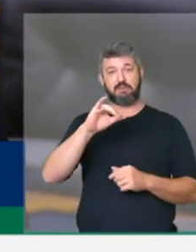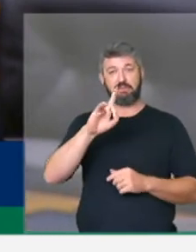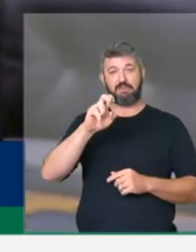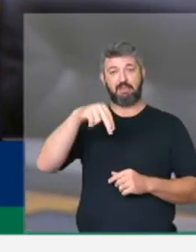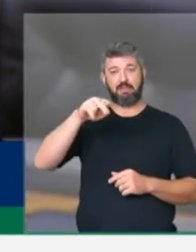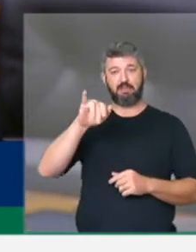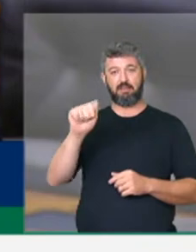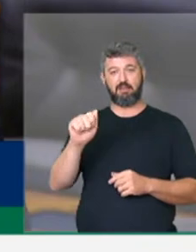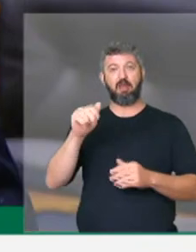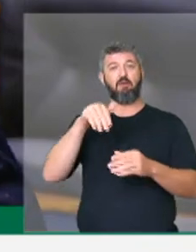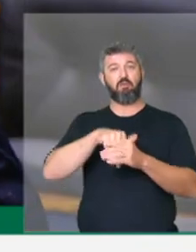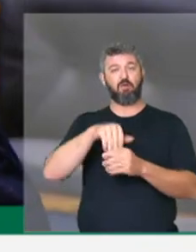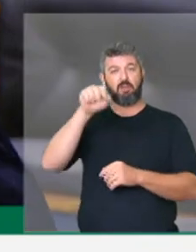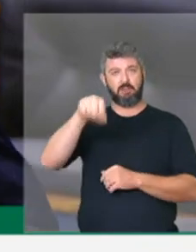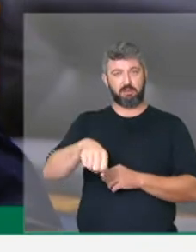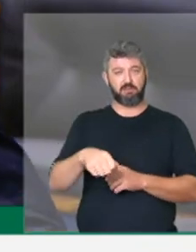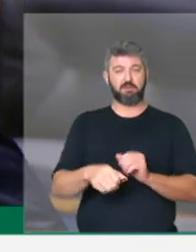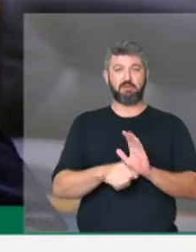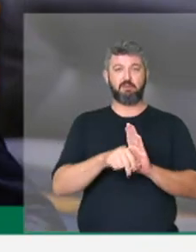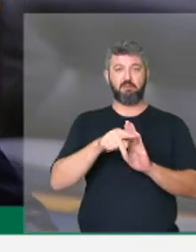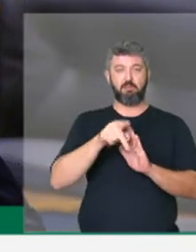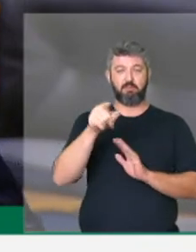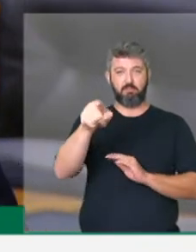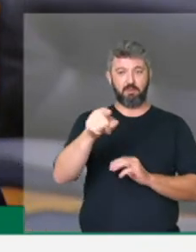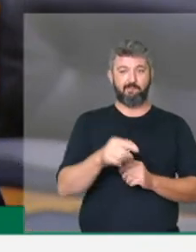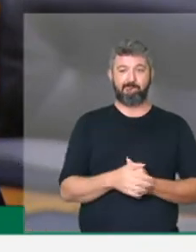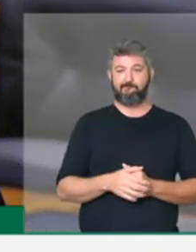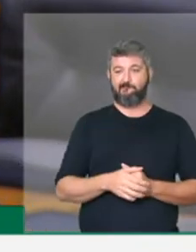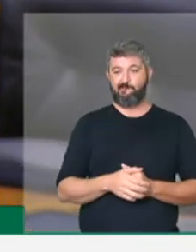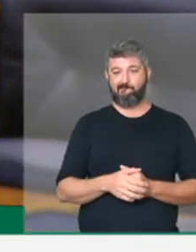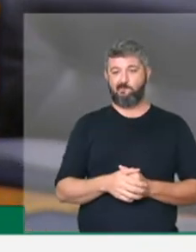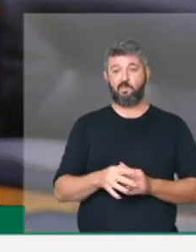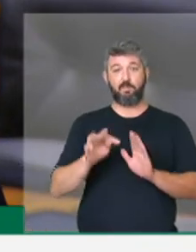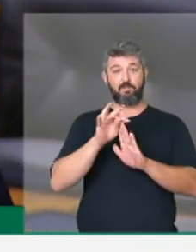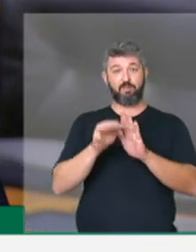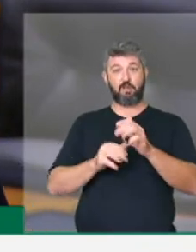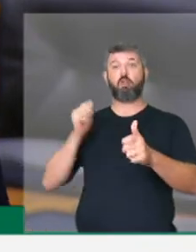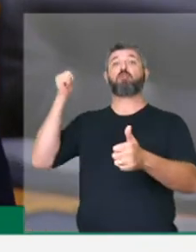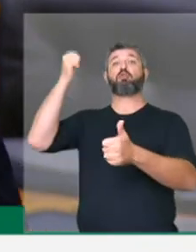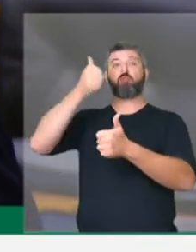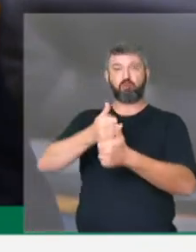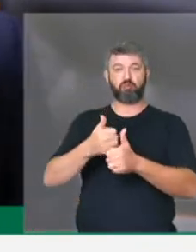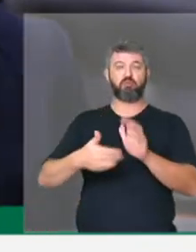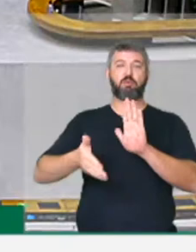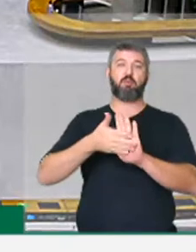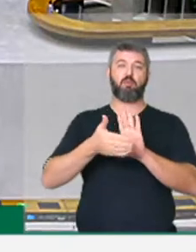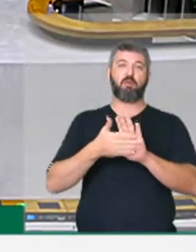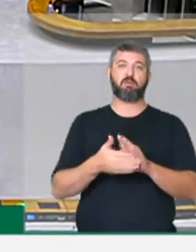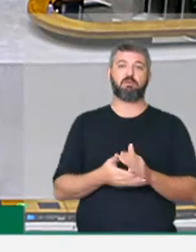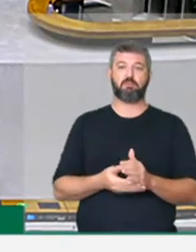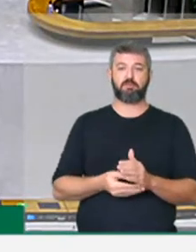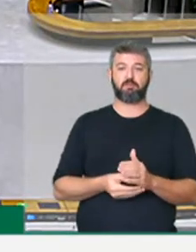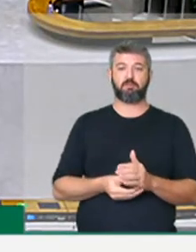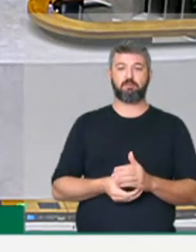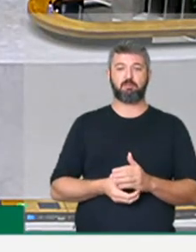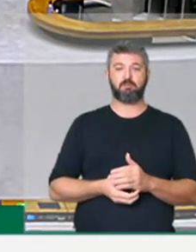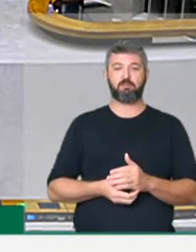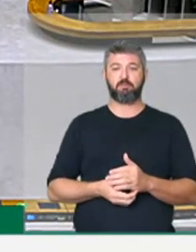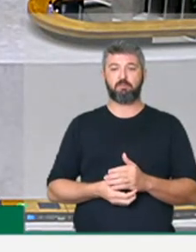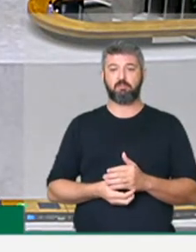ORIENTA O PATRIOTA... PV. -- [DEPUTADO]: PRESIDENTE... PARTIDO VERDE ORIENTA O VOTO SIM AO ATENDIMENTO DOS PRESSUPOSTOS CONSTITUCIONAIS.